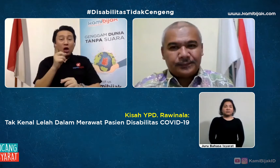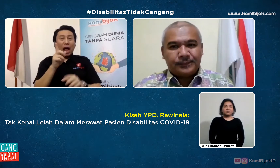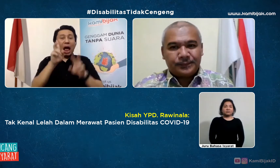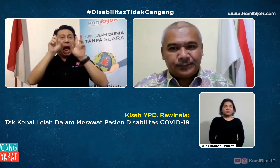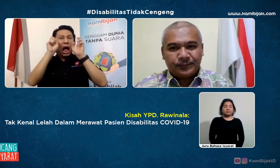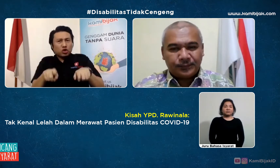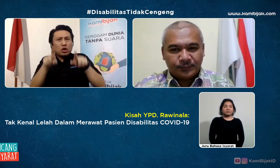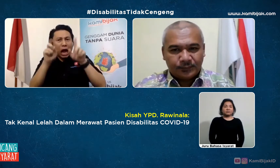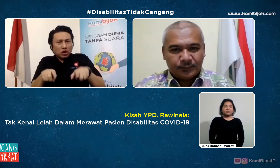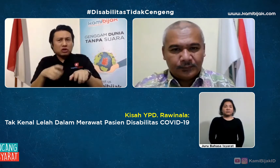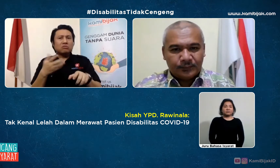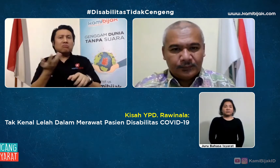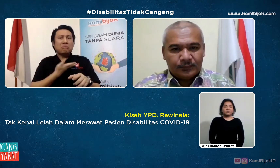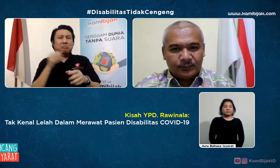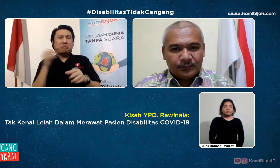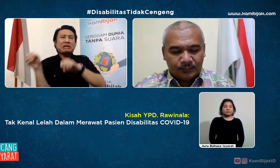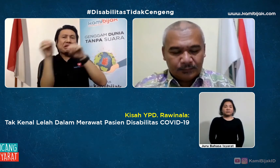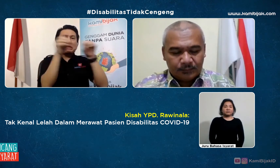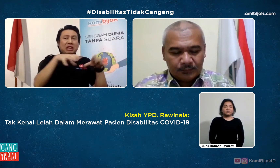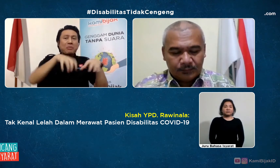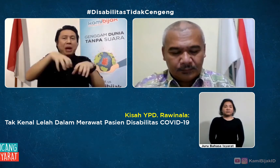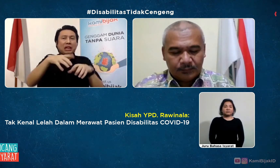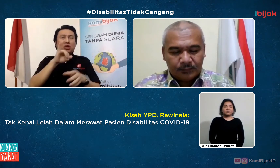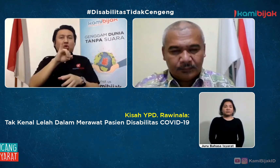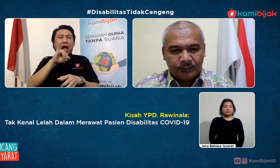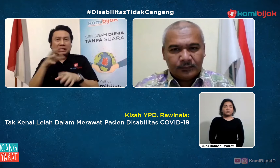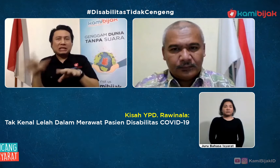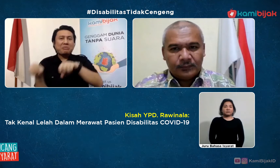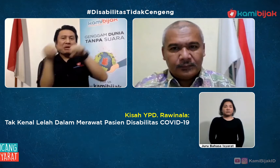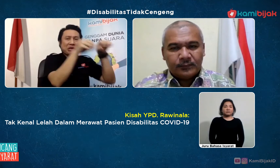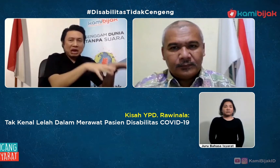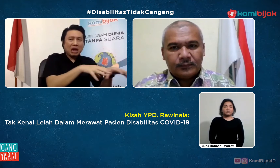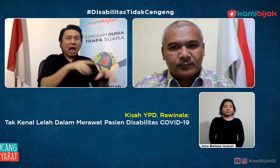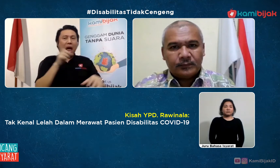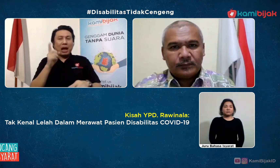Jika memang diharuskan untuk memindahkan tempat isolasi,